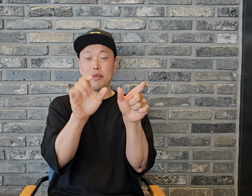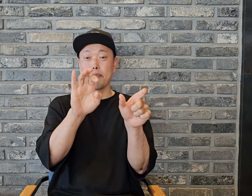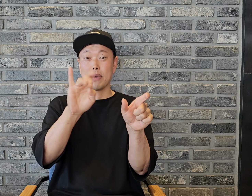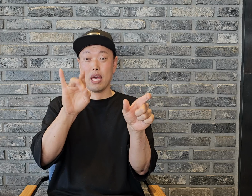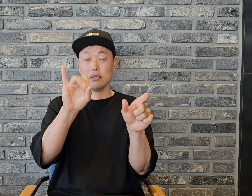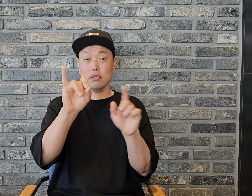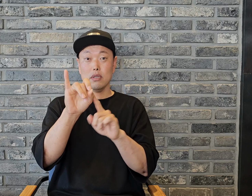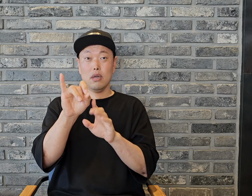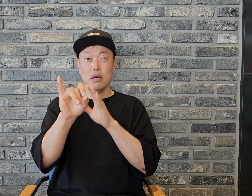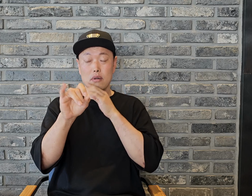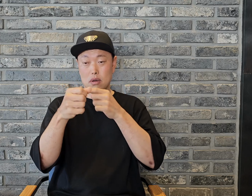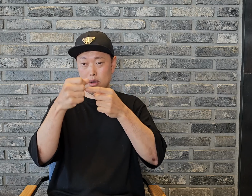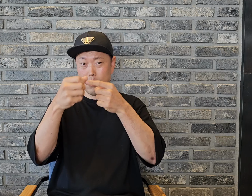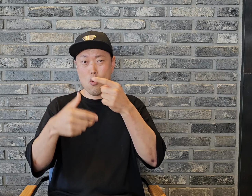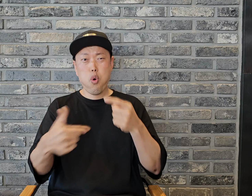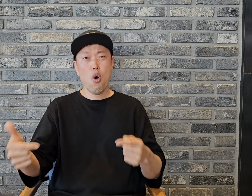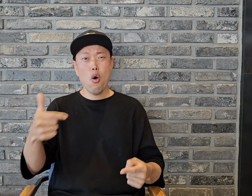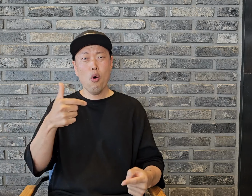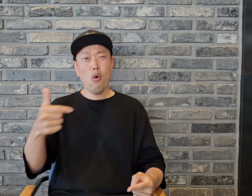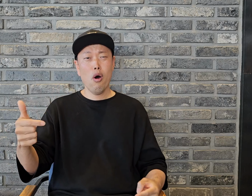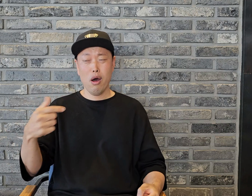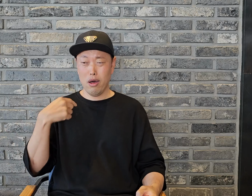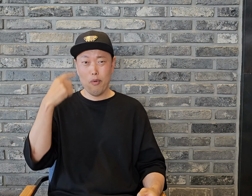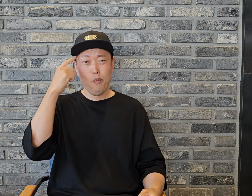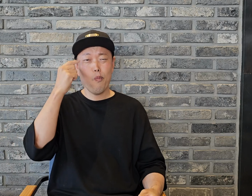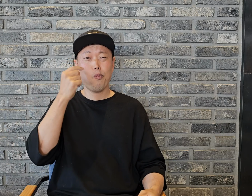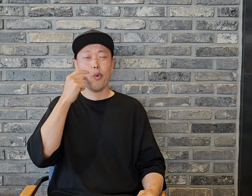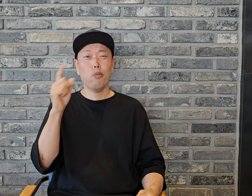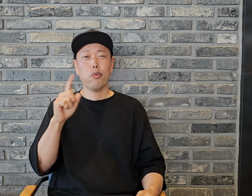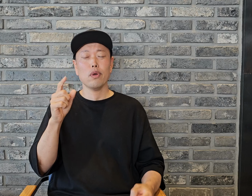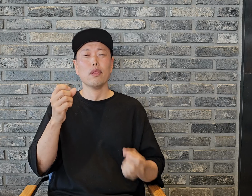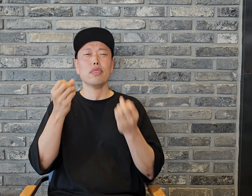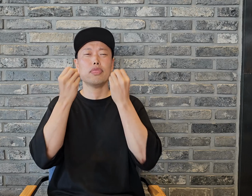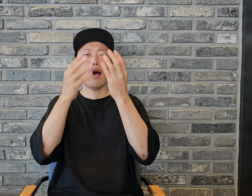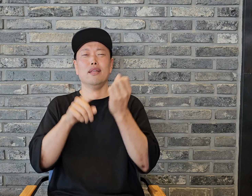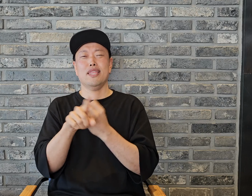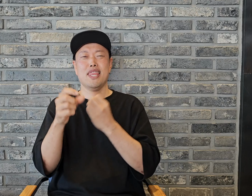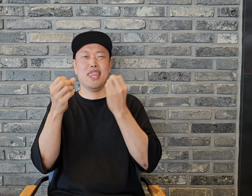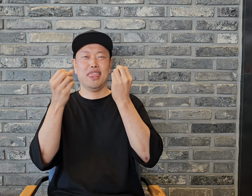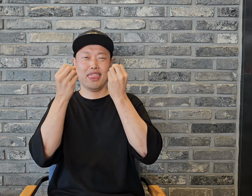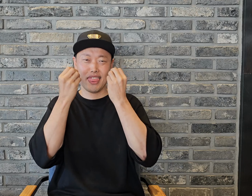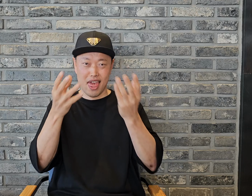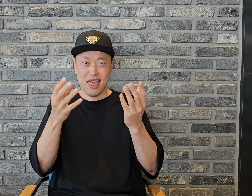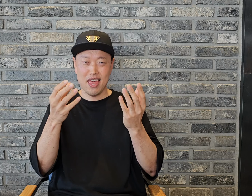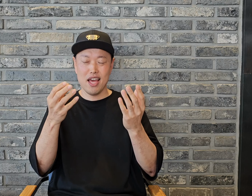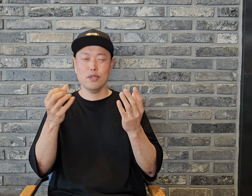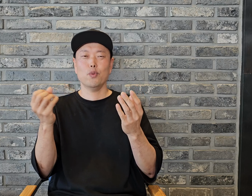「トップ」にはいくつかの意味があります。 本当に考えていませんでした。 「新しい」という意味もあります。